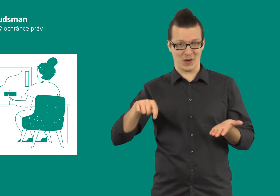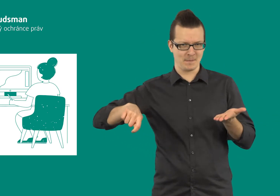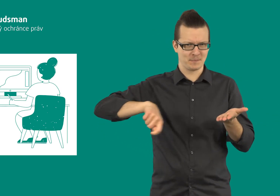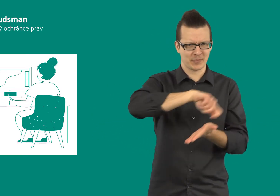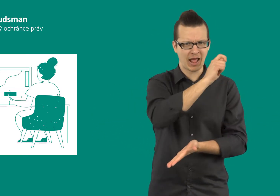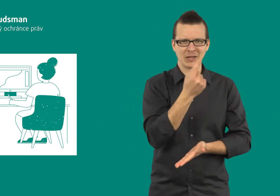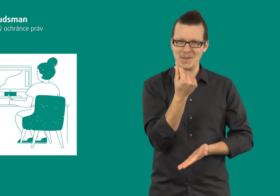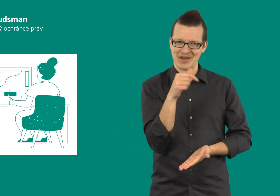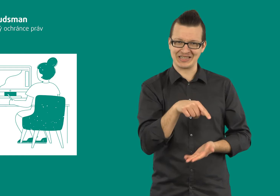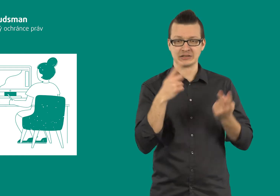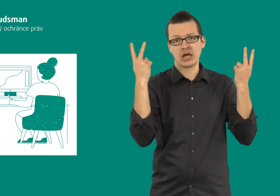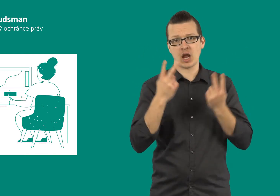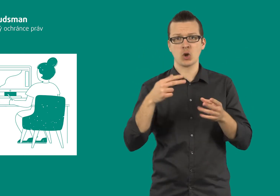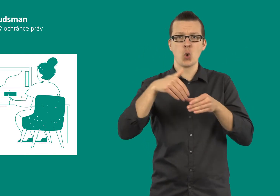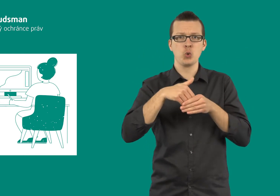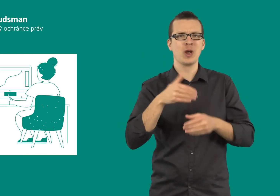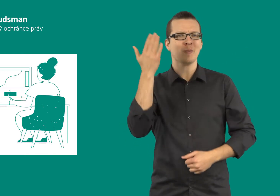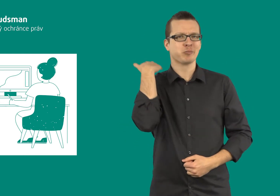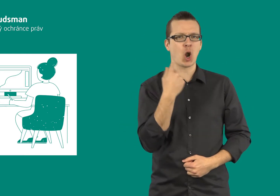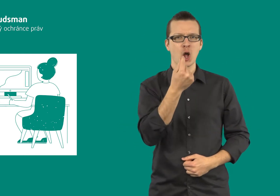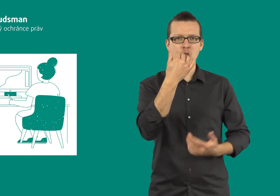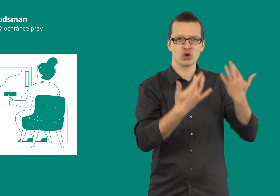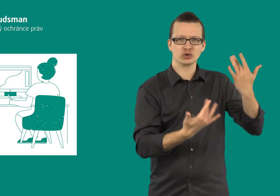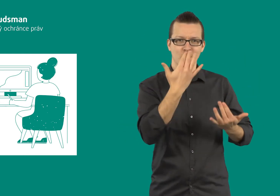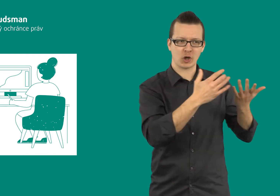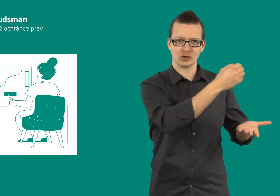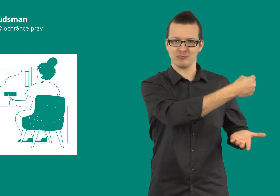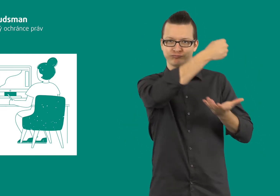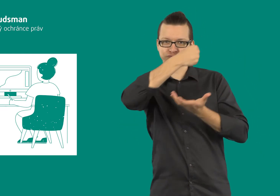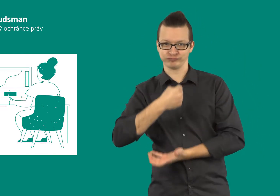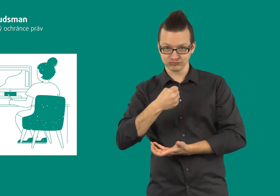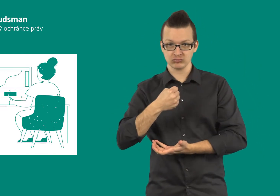Jedná se pouze o převod mezi jednotlivými kapitolami státního rozpočtu,